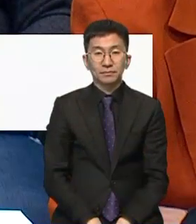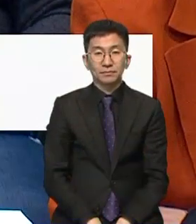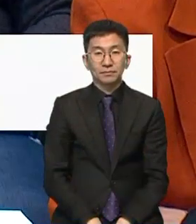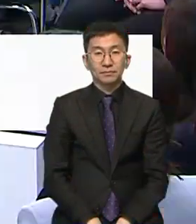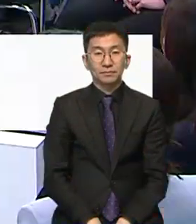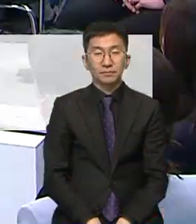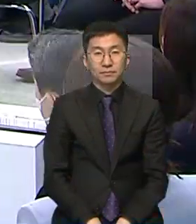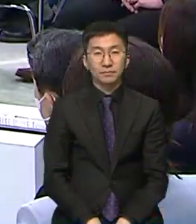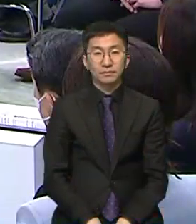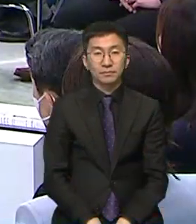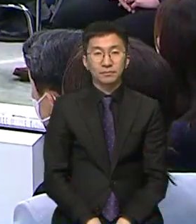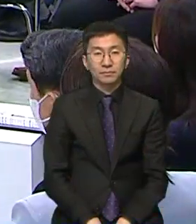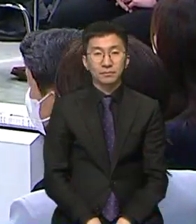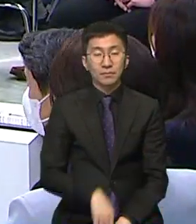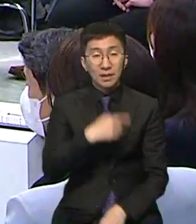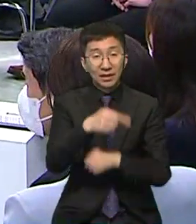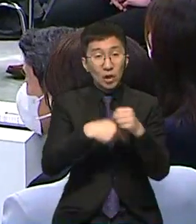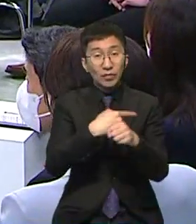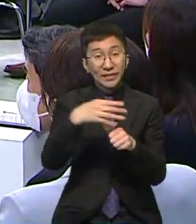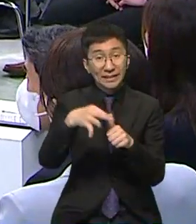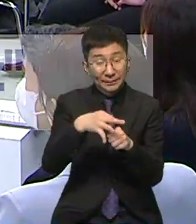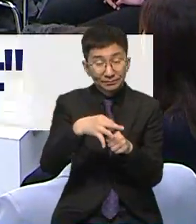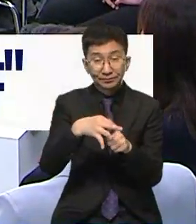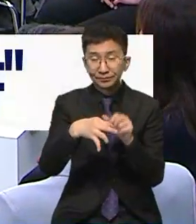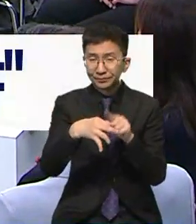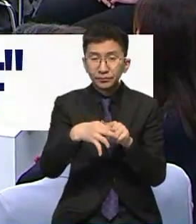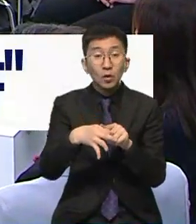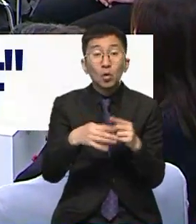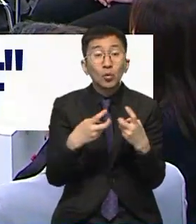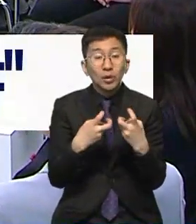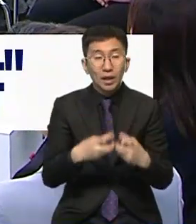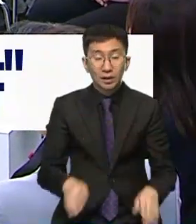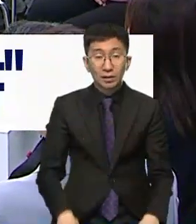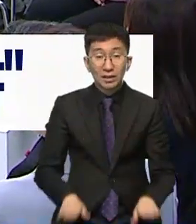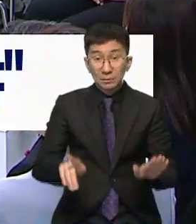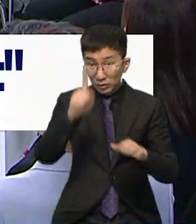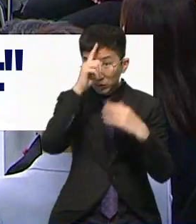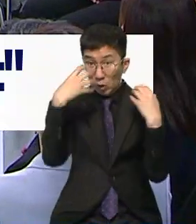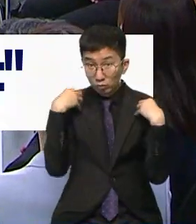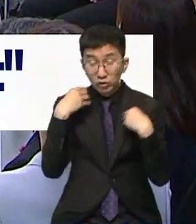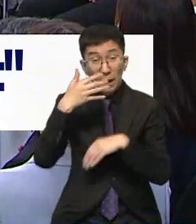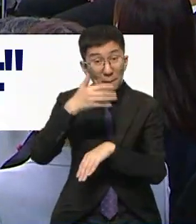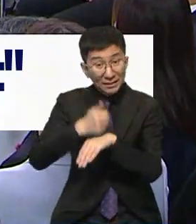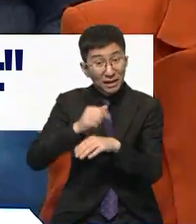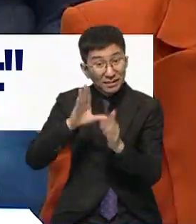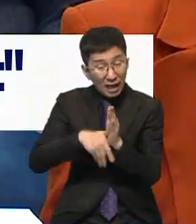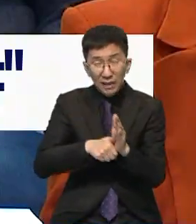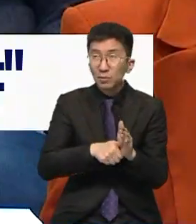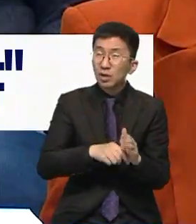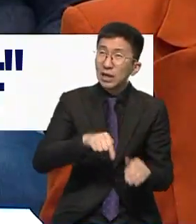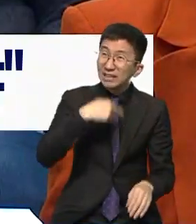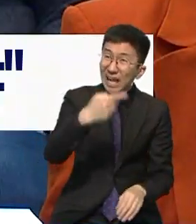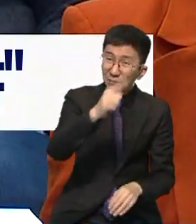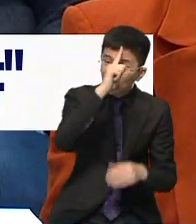(기자) 연금 개혁에 대해서는 이번 정부 말기나 다음 정부 초기에 완성판이 나오도록 시동을 걸어야 한다며 구체적인